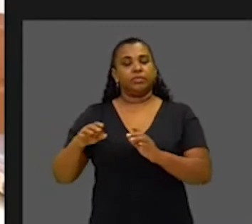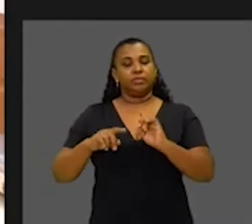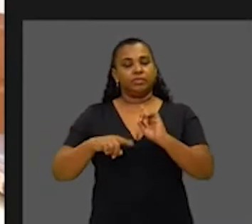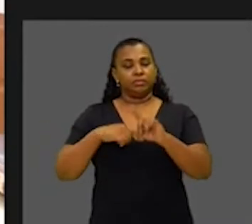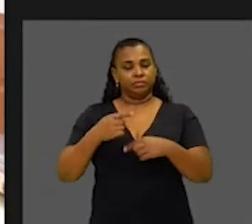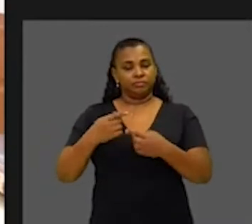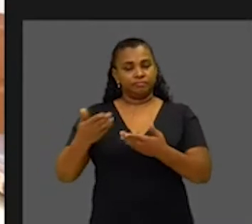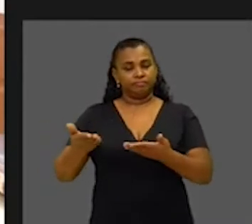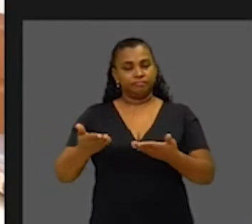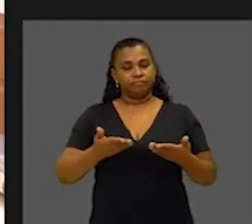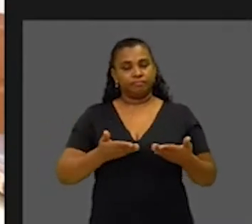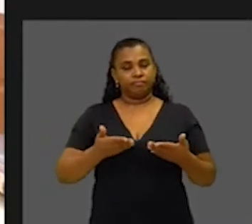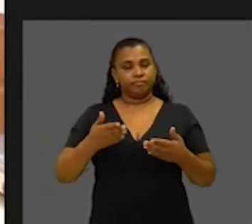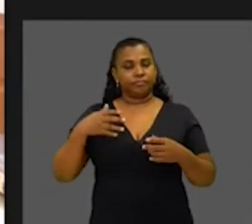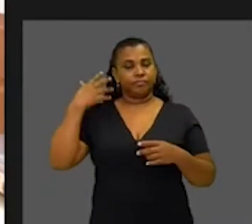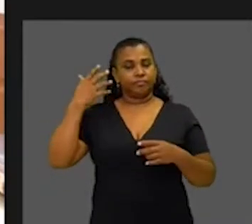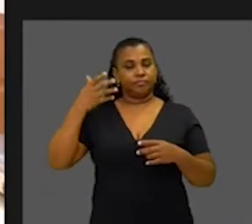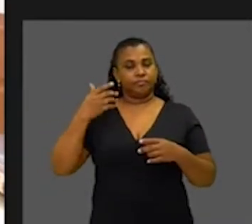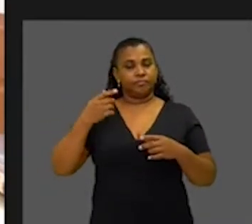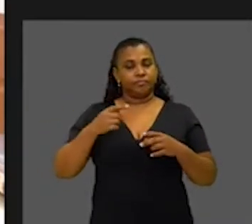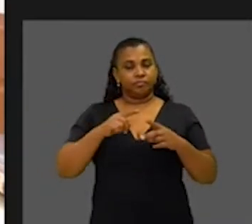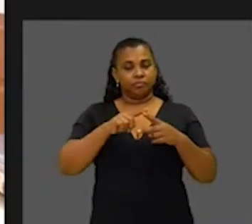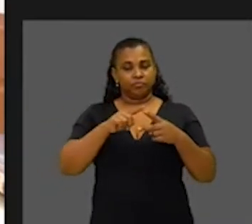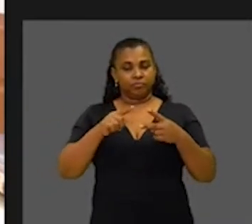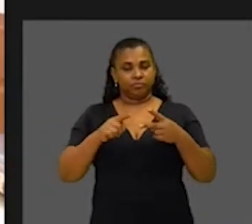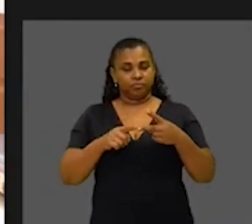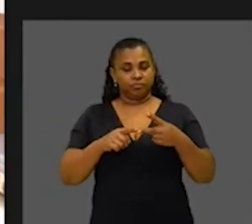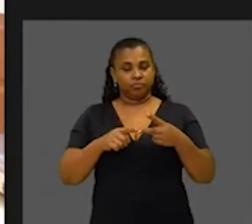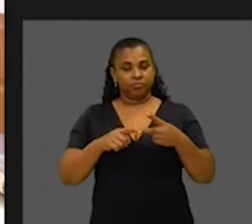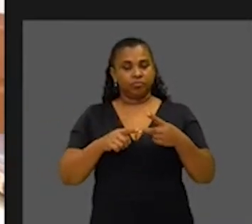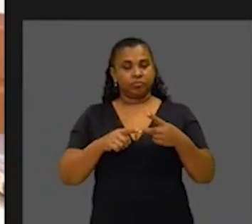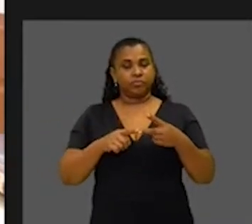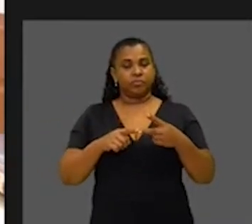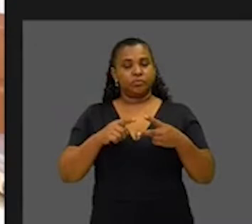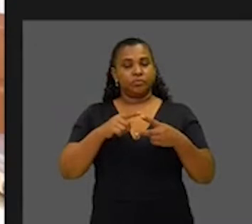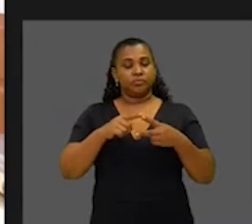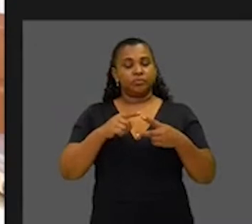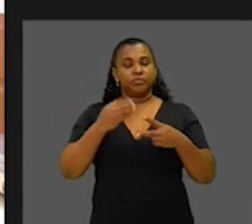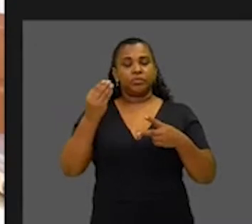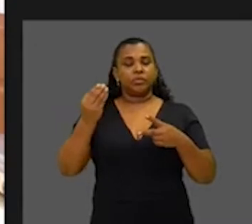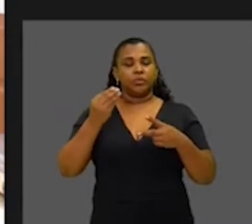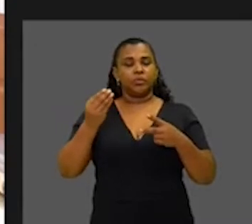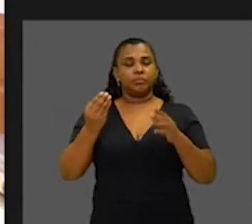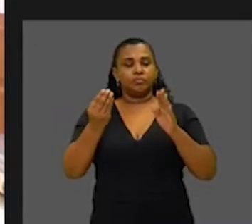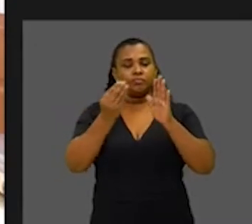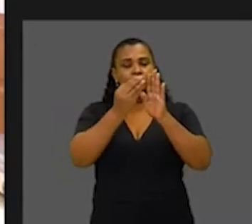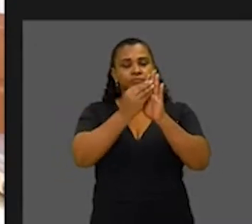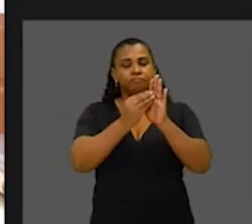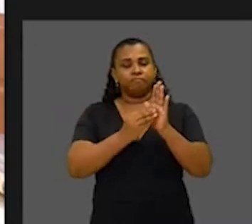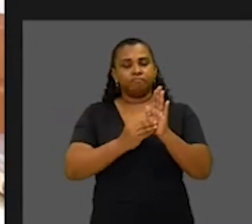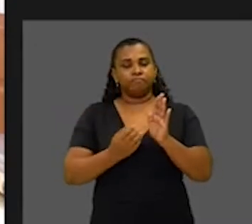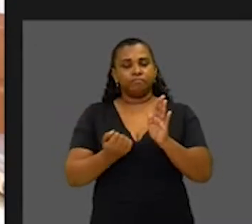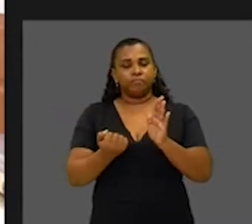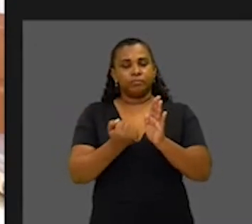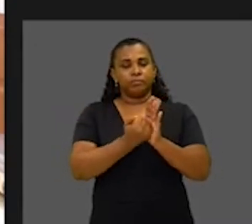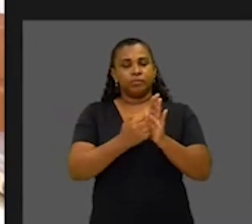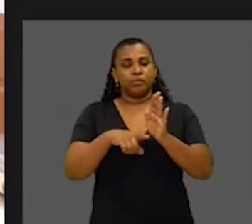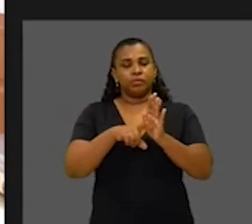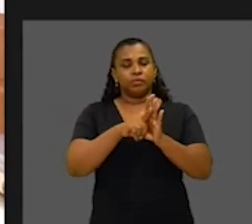Os doces são 2:30 como estabelecer Marcos legais adequados para garantir que esse arranjo formal